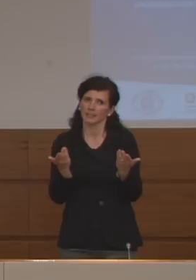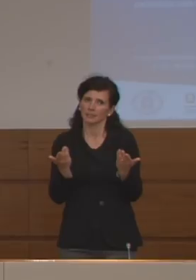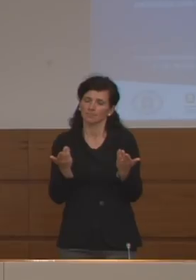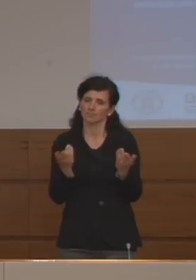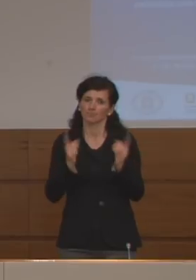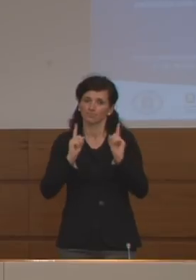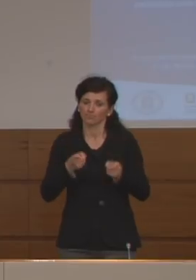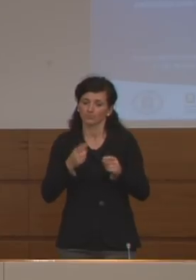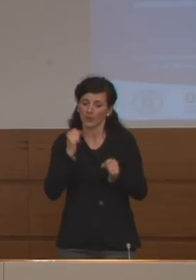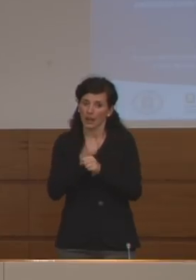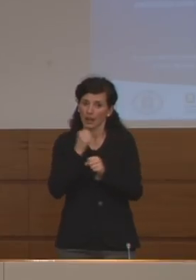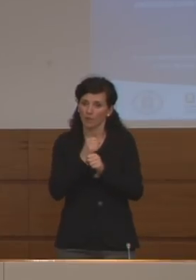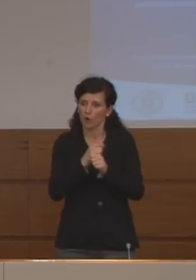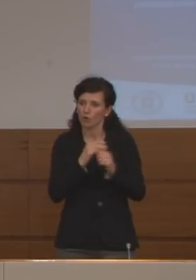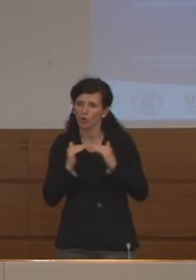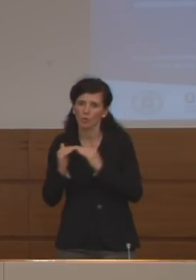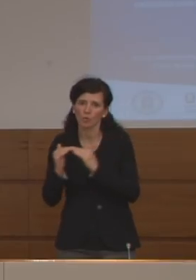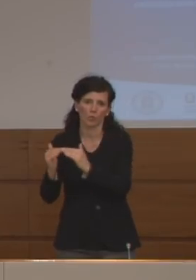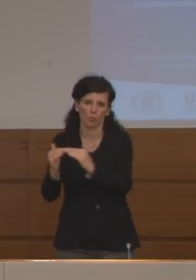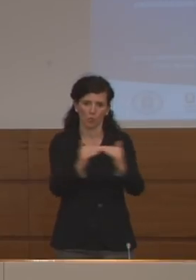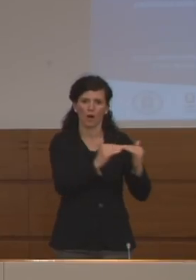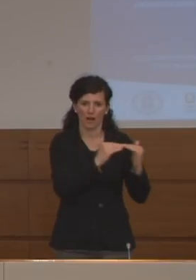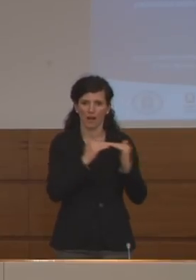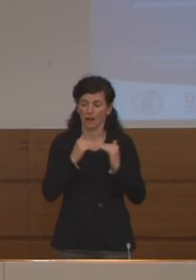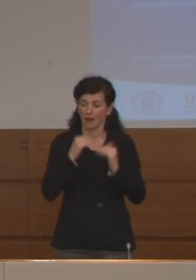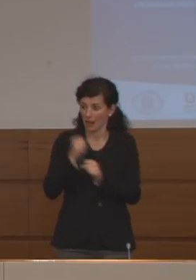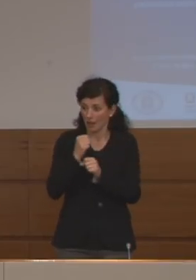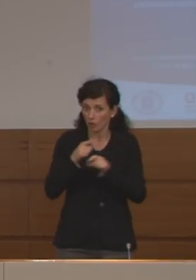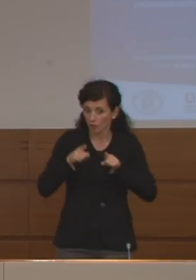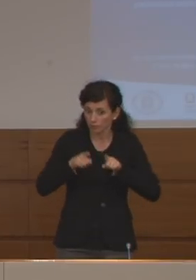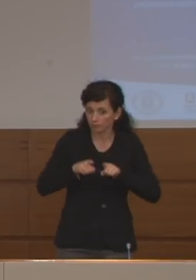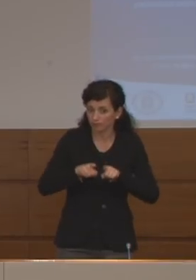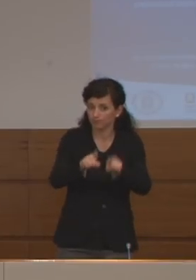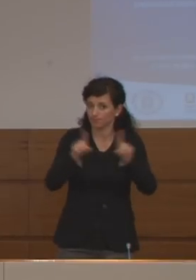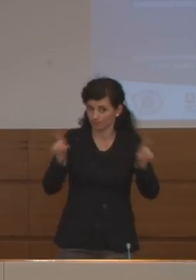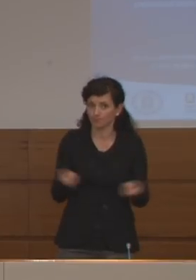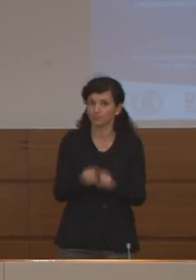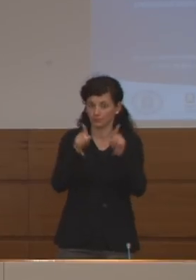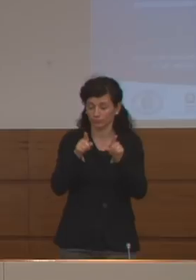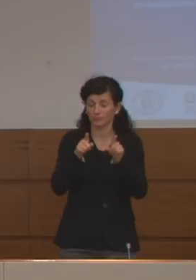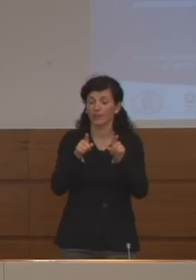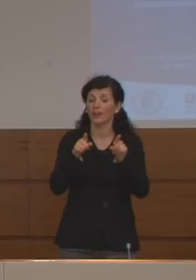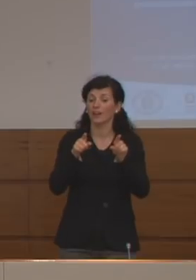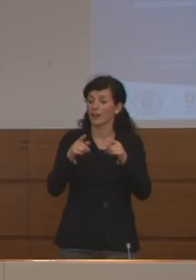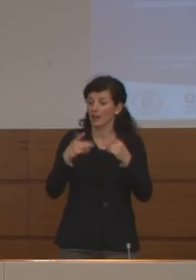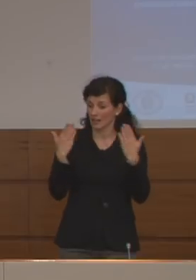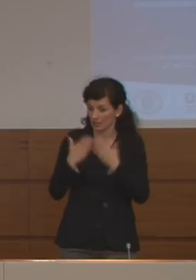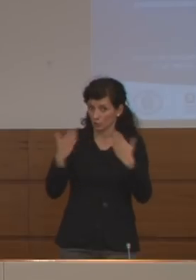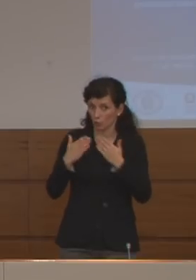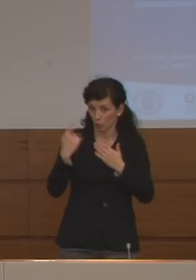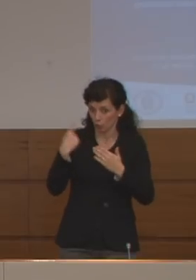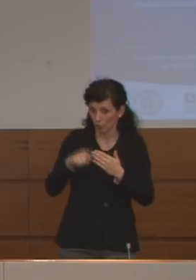operandi per cercare poi di attivare questo studio di sieroprevalenza di cui